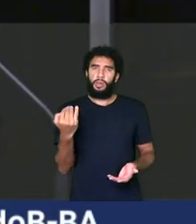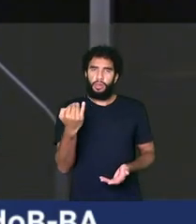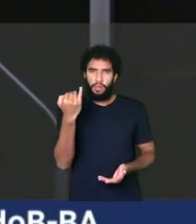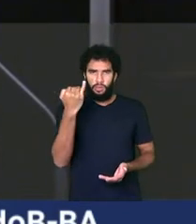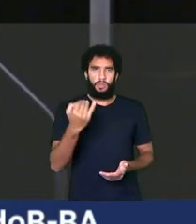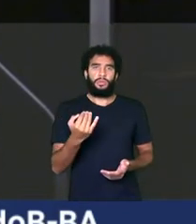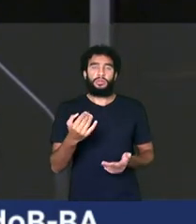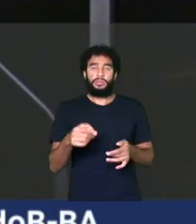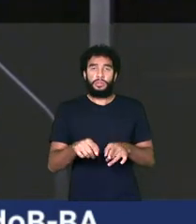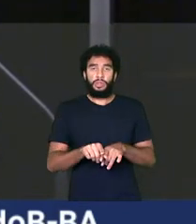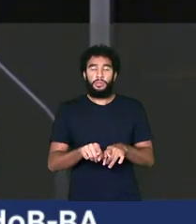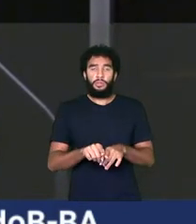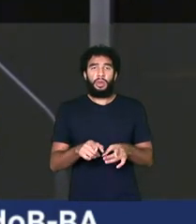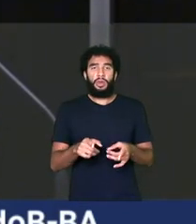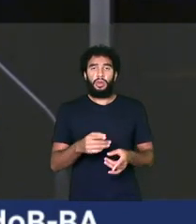MUITO IMPORTANTE E DECISIVO PARA ASSISTÊNCIA É SAÚDE